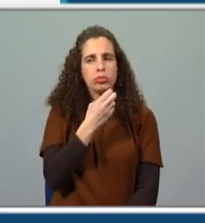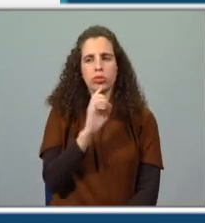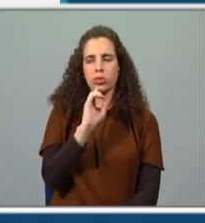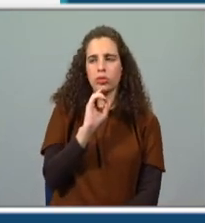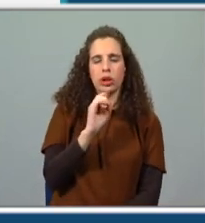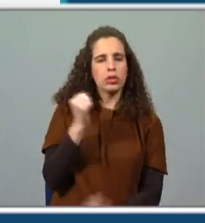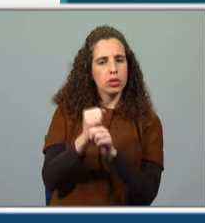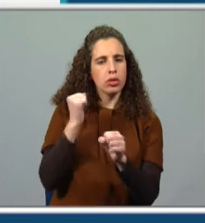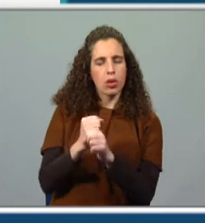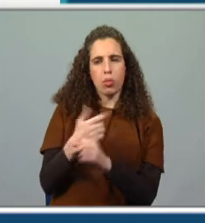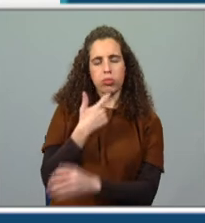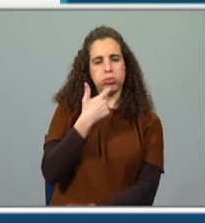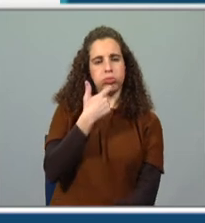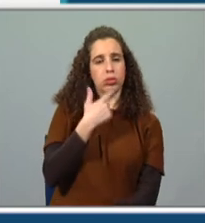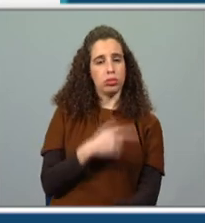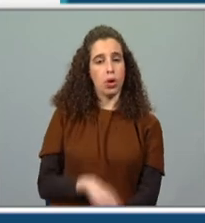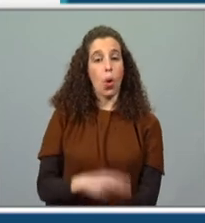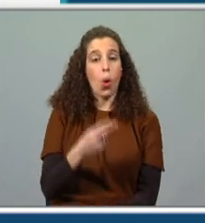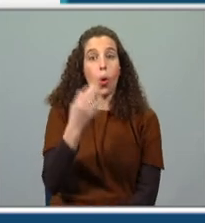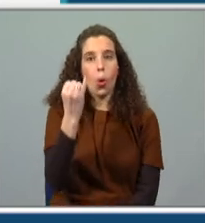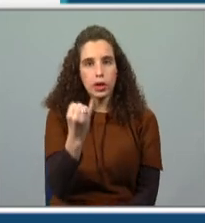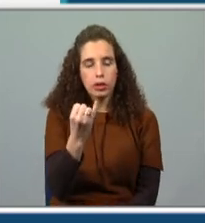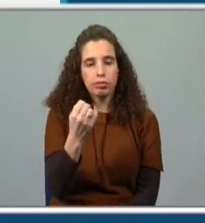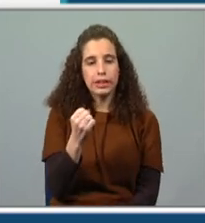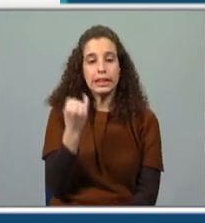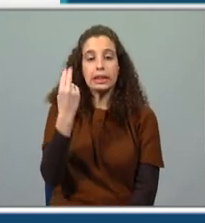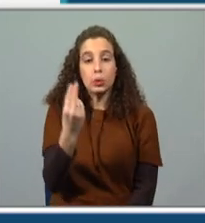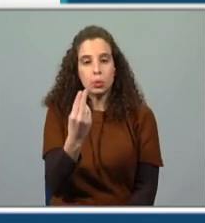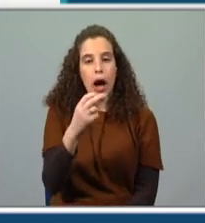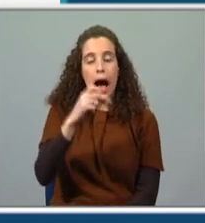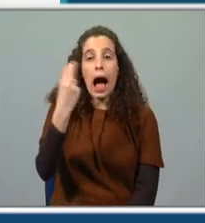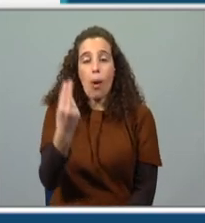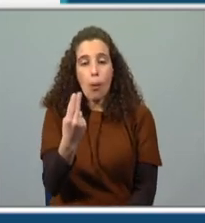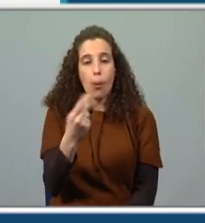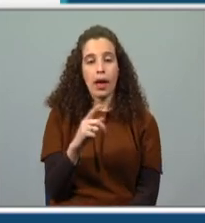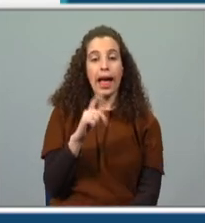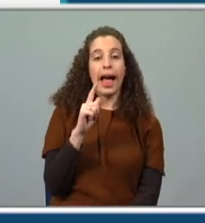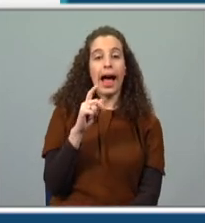bastante o ui eu ao 很像我